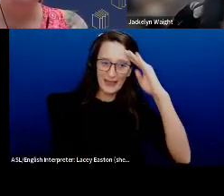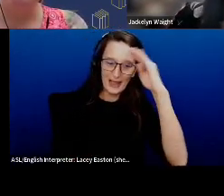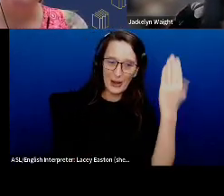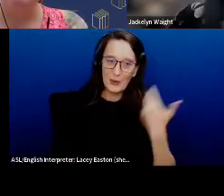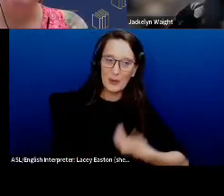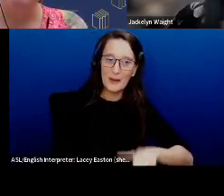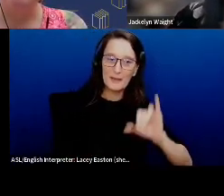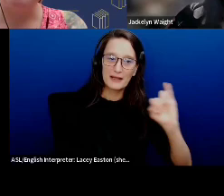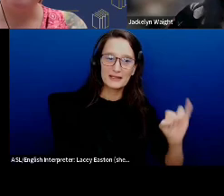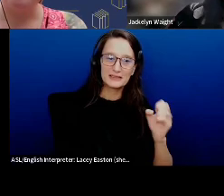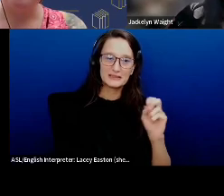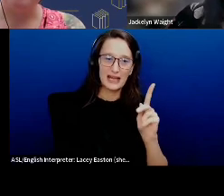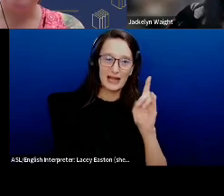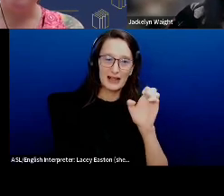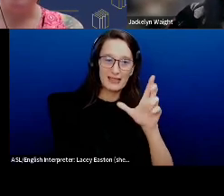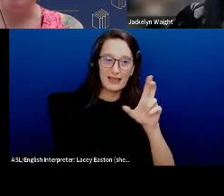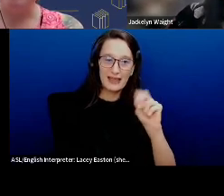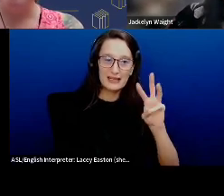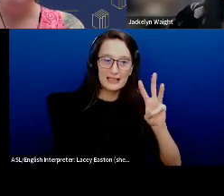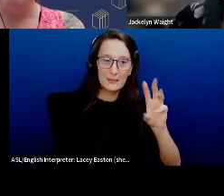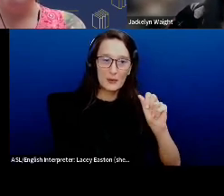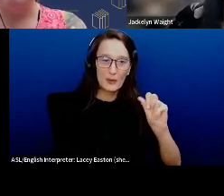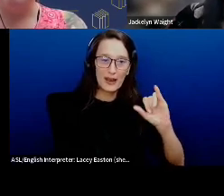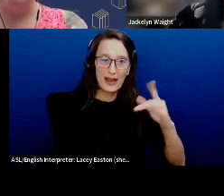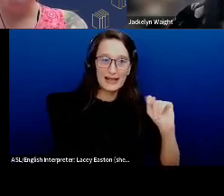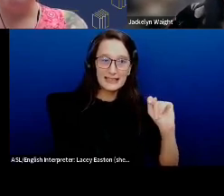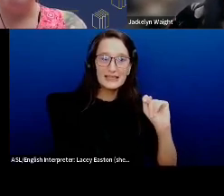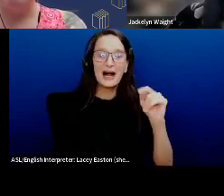Jackelyn Waight y soy la analista de letra grande del Departamento de